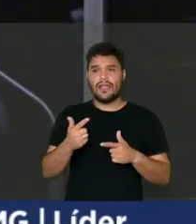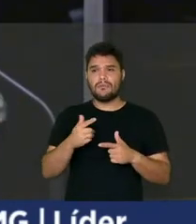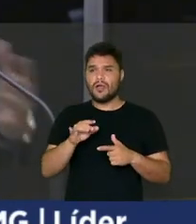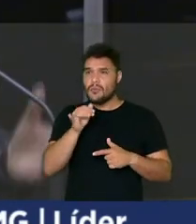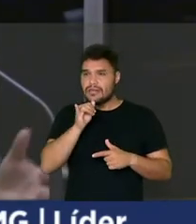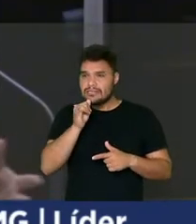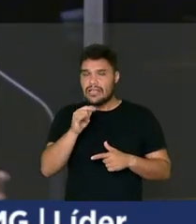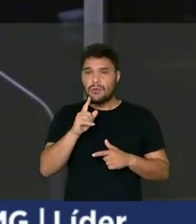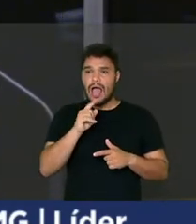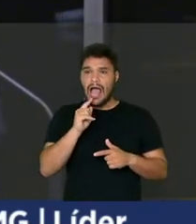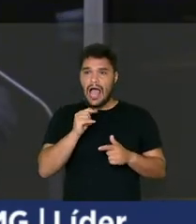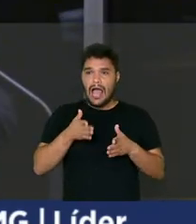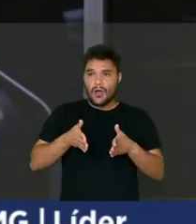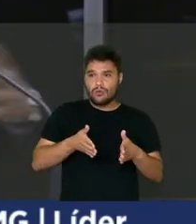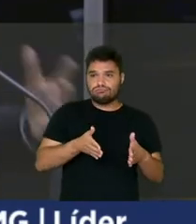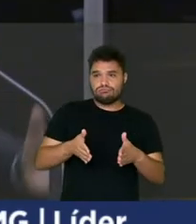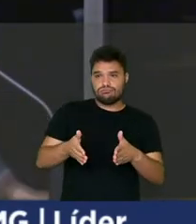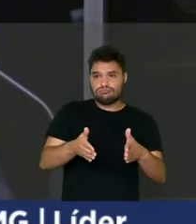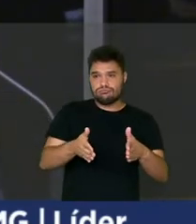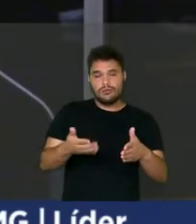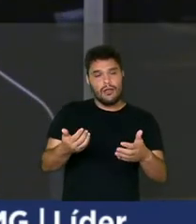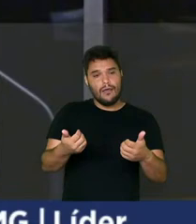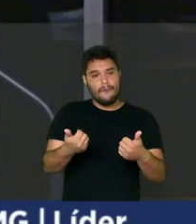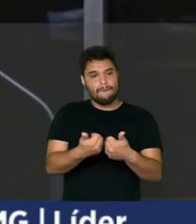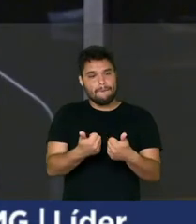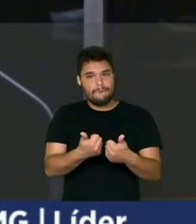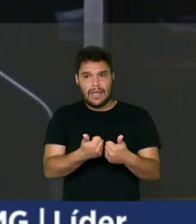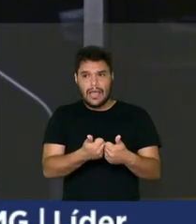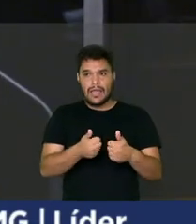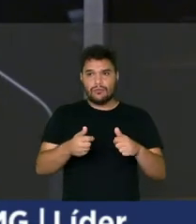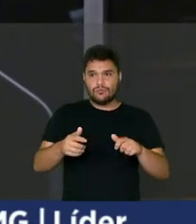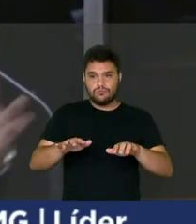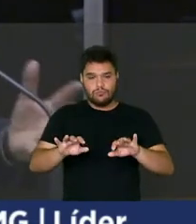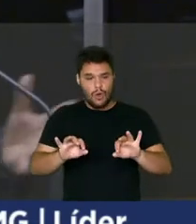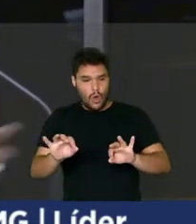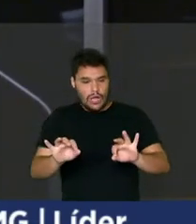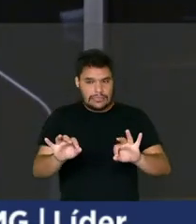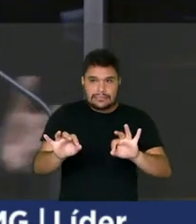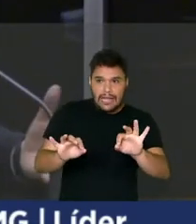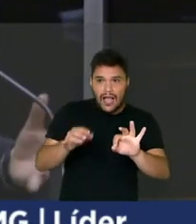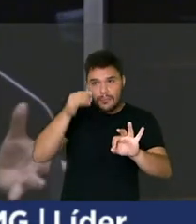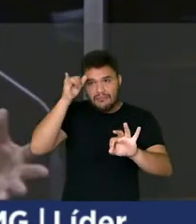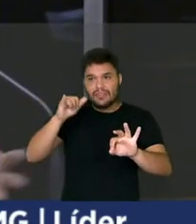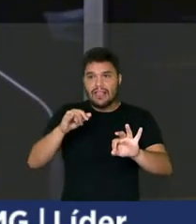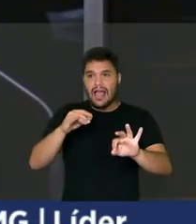ENCOSTAS, NÉ? CONTENÇÃO DE ENCOSTA OU DE FAZER REMOÇÃO DAS ÁREAS DE RISCO PORQUE NÃO TEM NÃO GOVERNO FEDERAL,